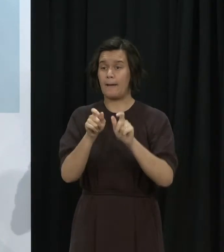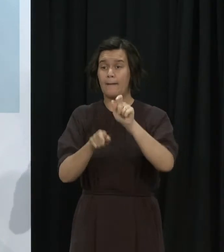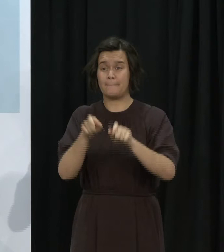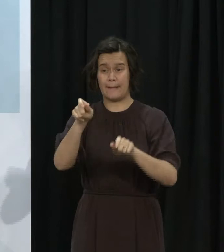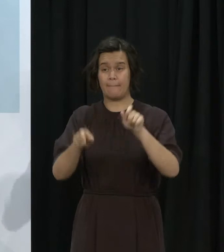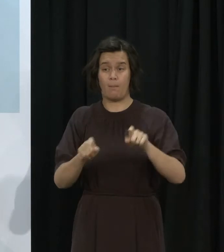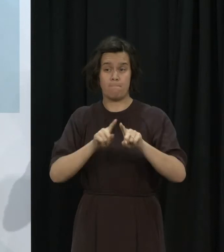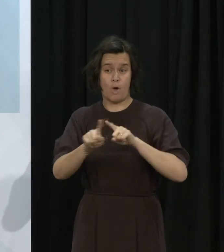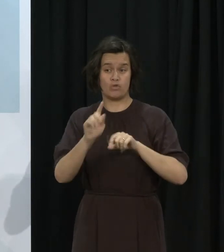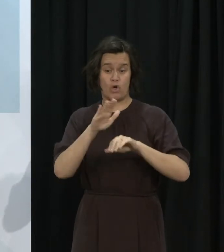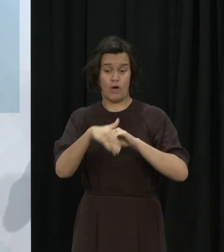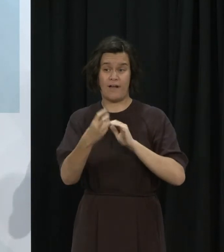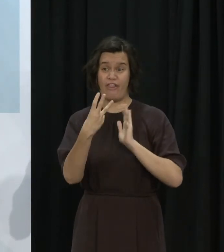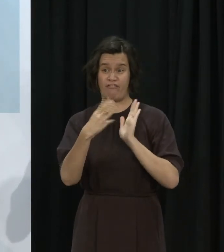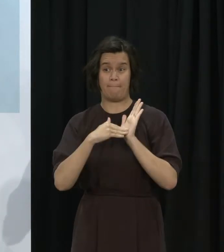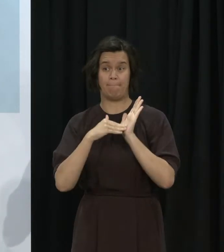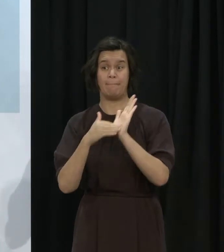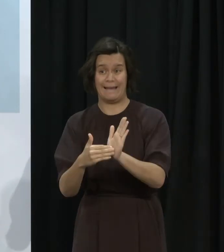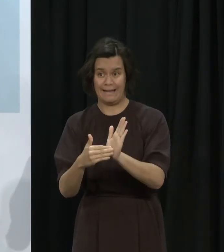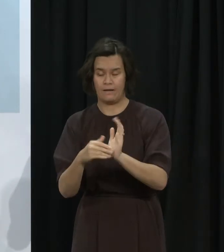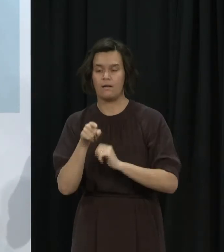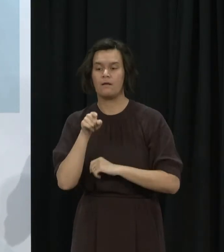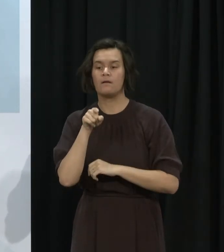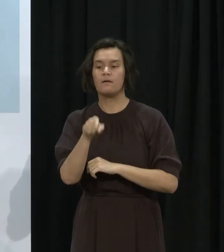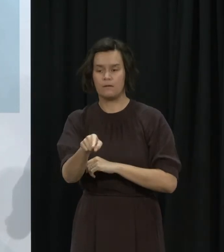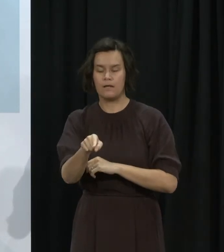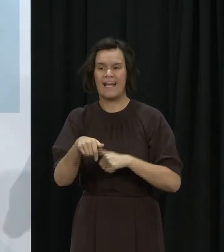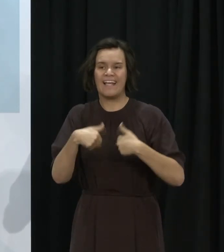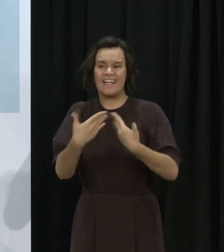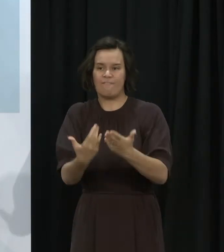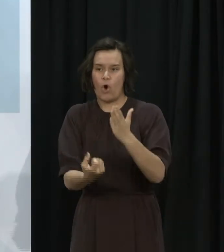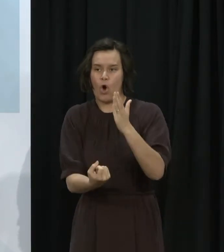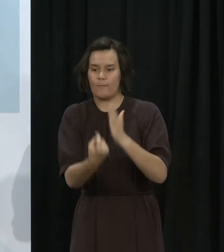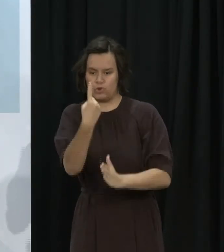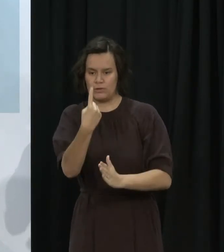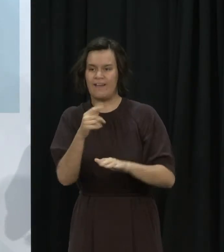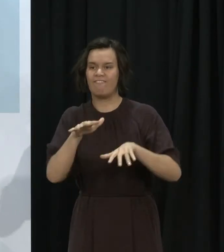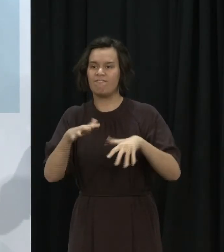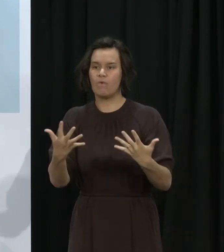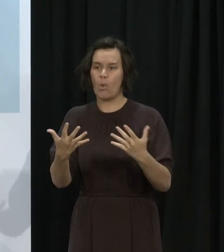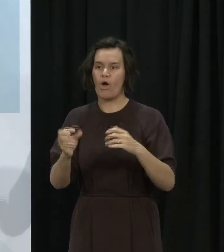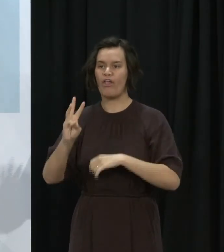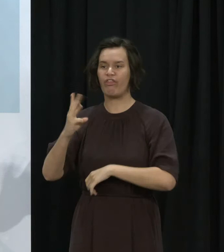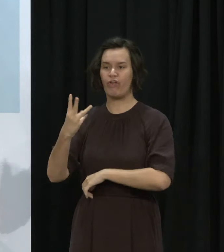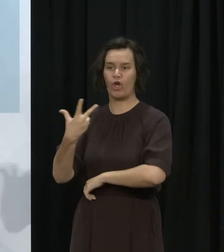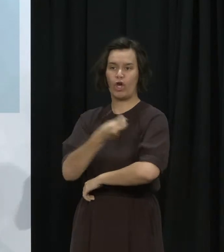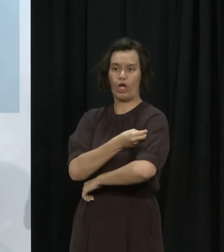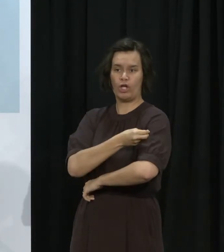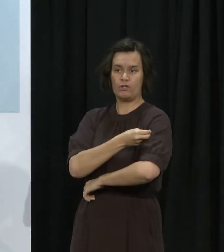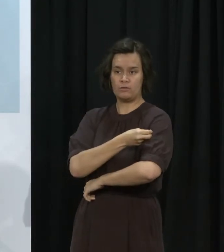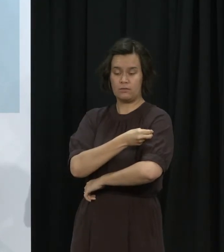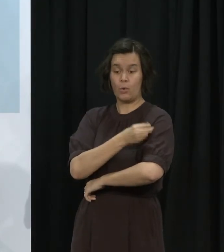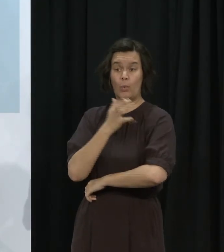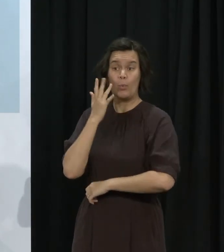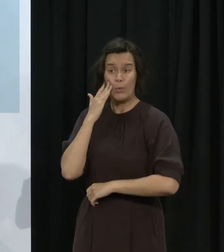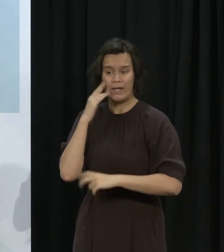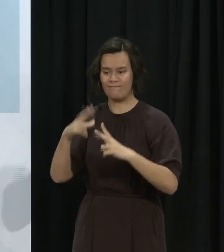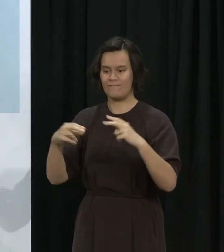Te -- whakatere i te whakaputanga o te kaupapa whakanui me te rite he maha nga tangata i whakanuia i roto i te kano kano i mua i te whai